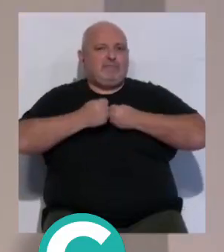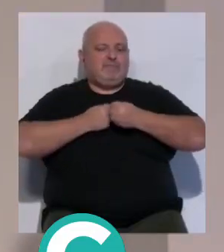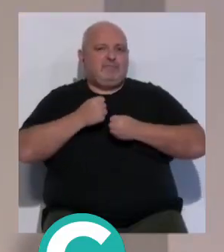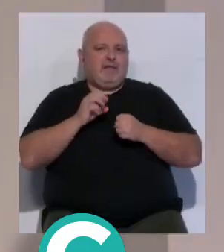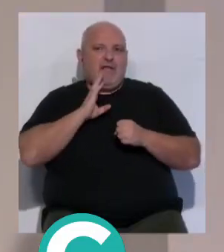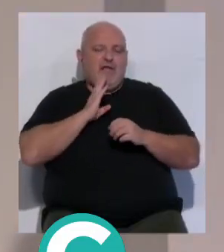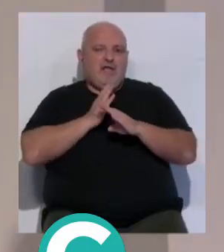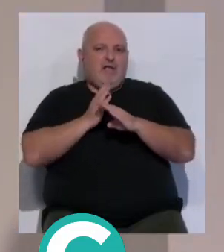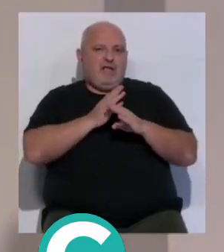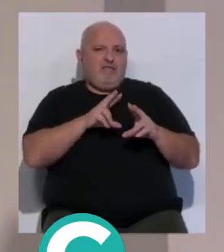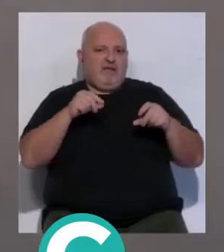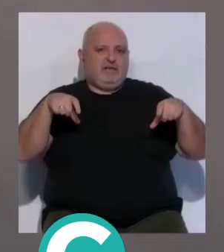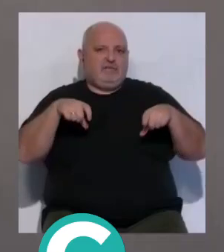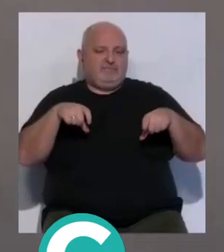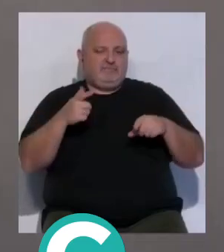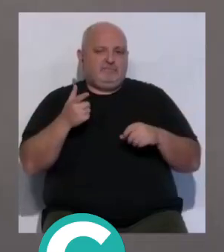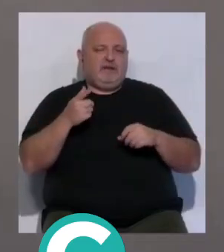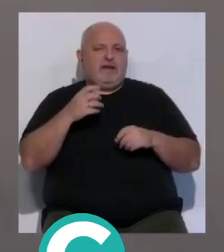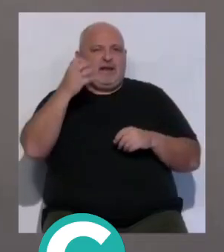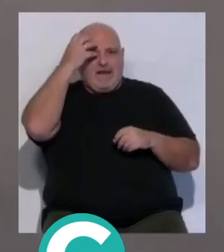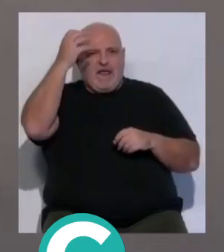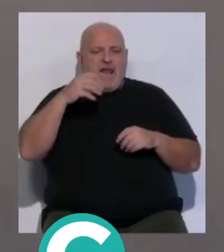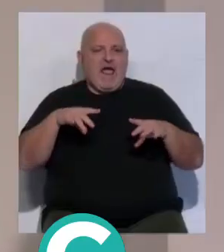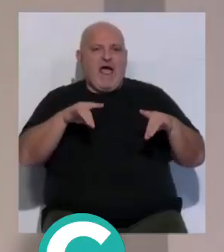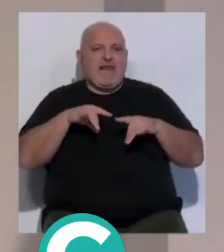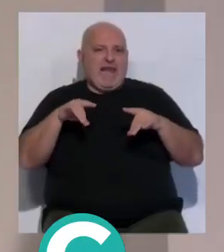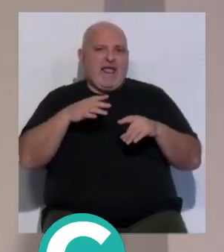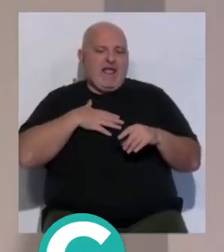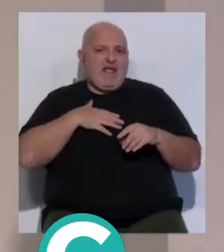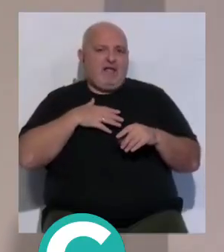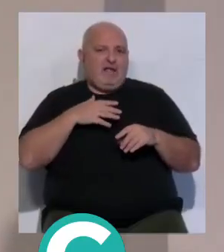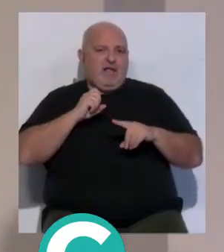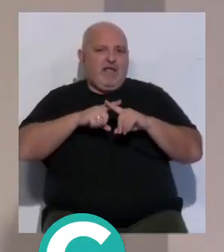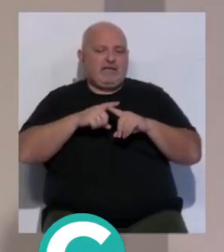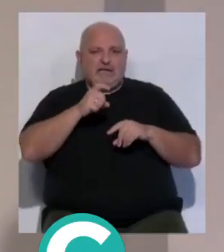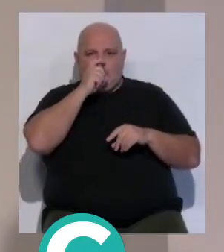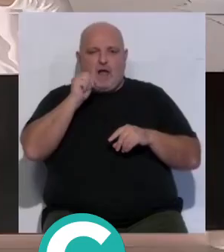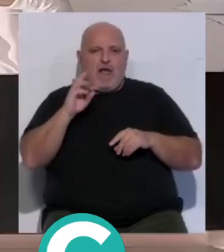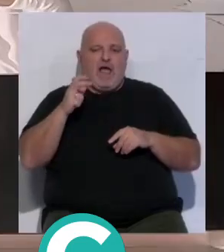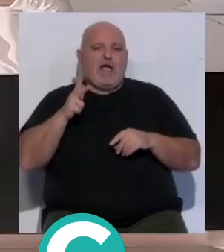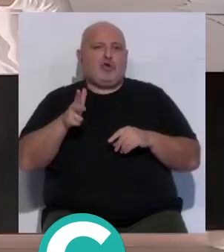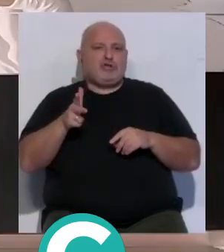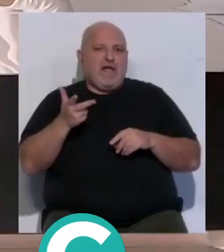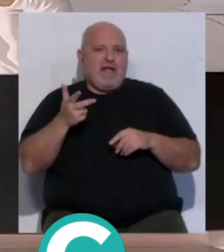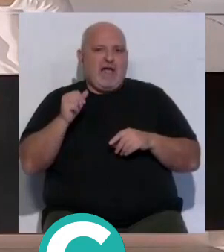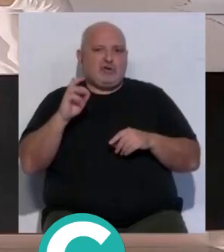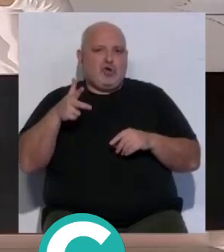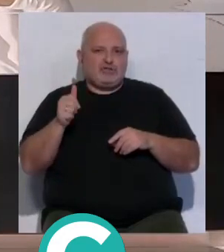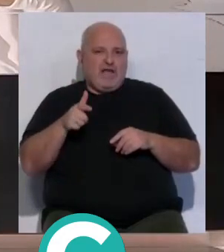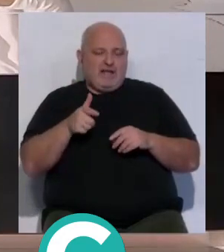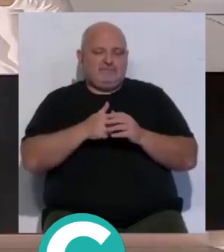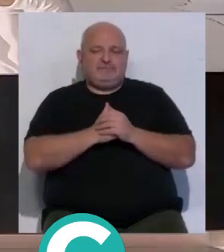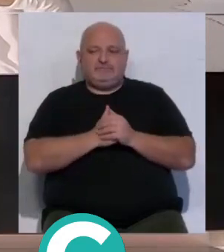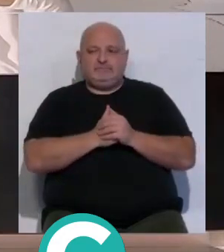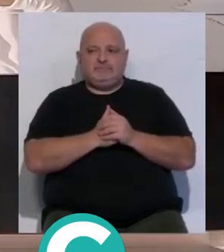en los estadios el real arena también también el Antiguo Atocha no no el Antiguo Ah perdón